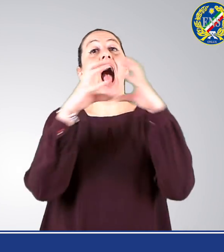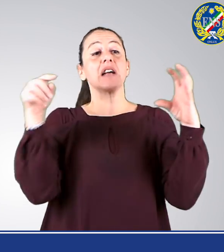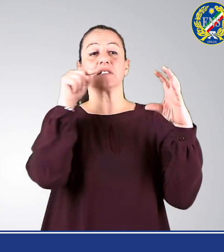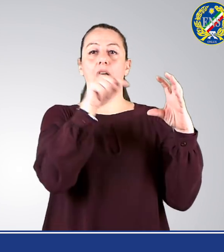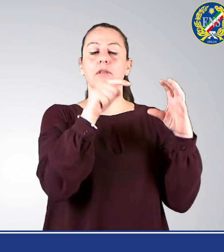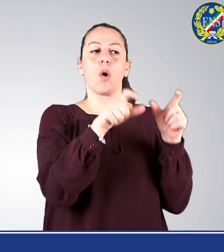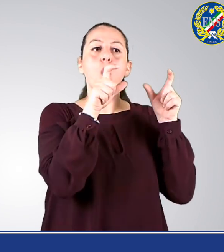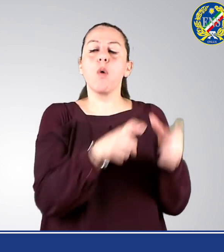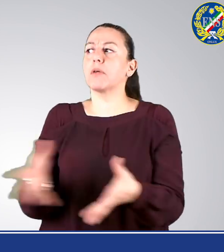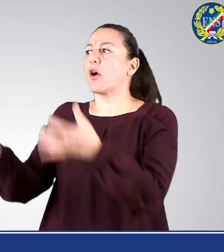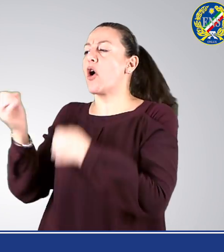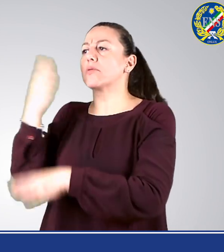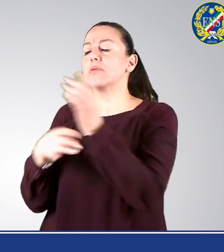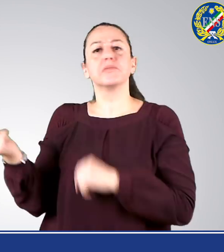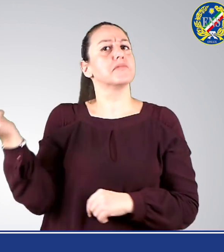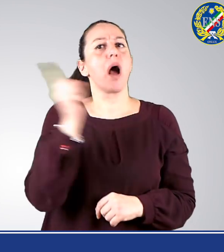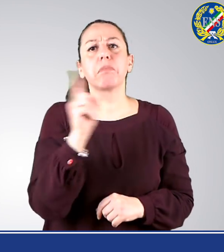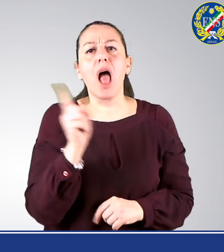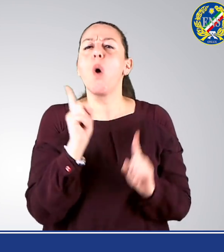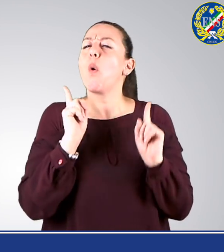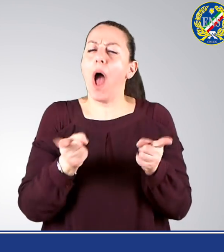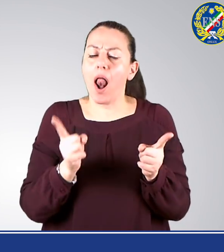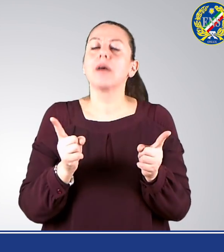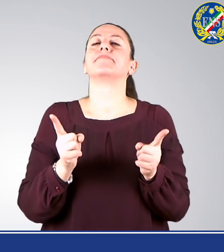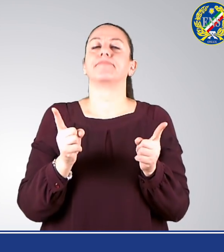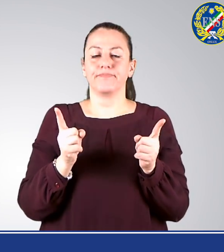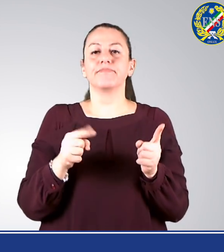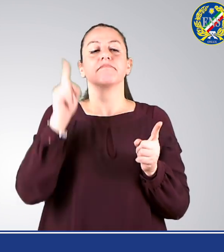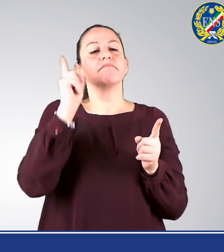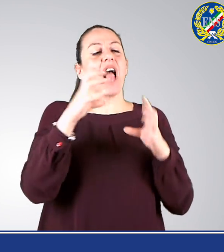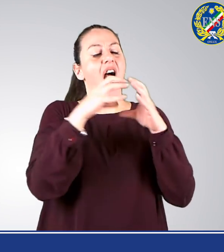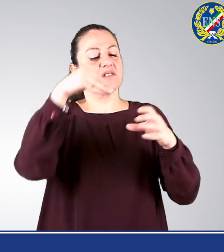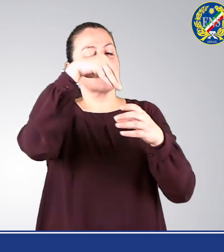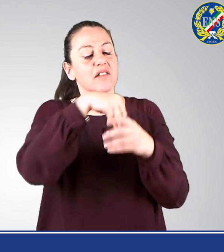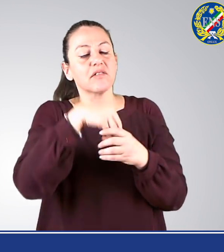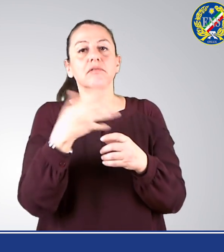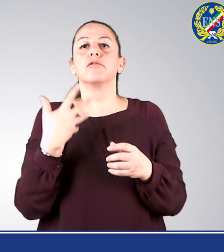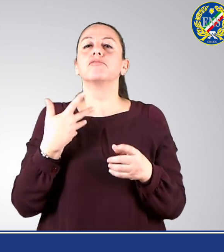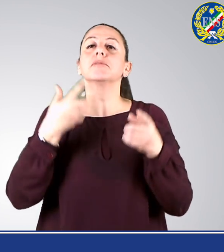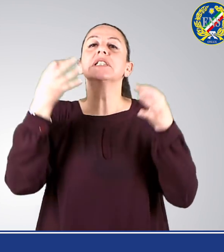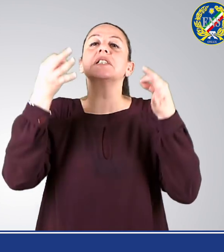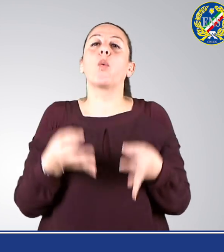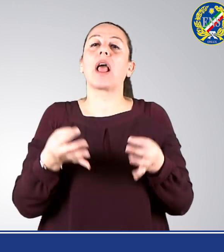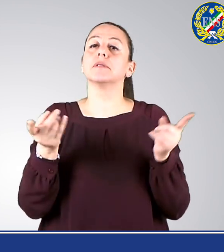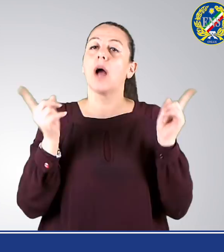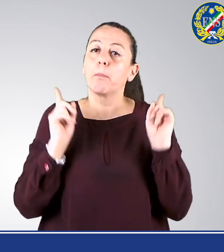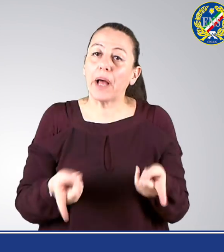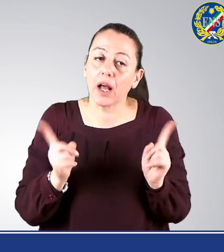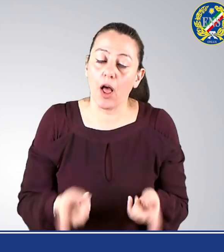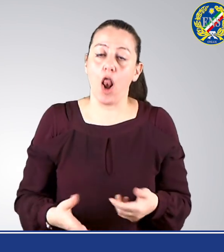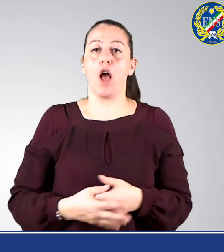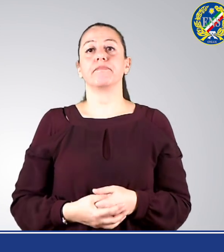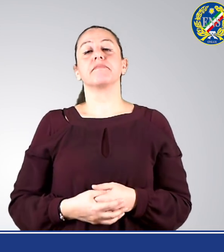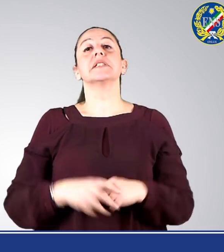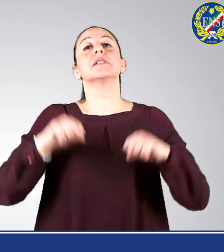Le aziende possono non rispettare l'obbligo di assunzione dei disabili, quando